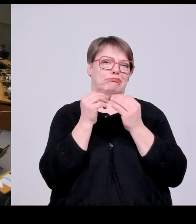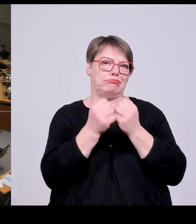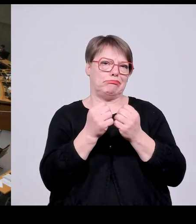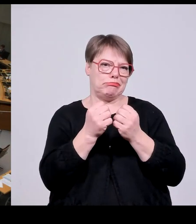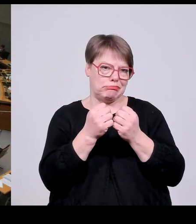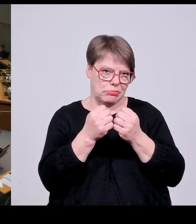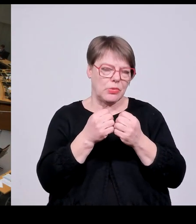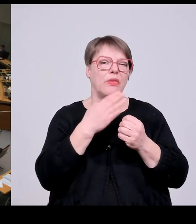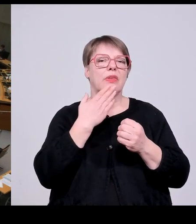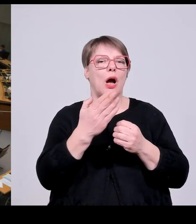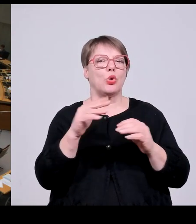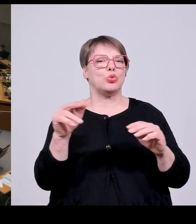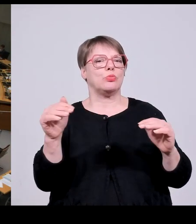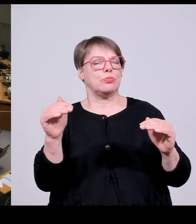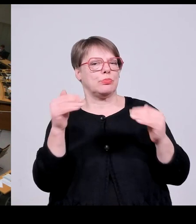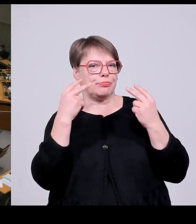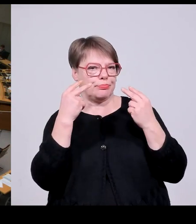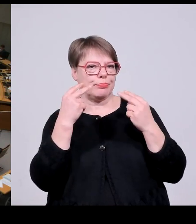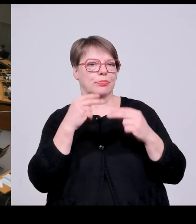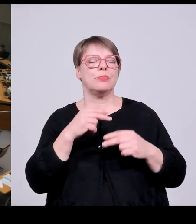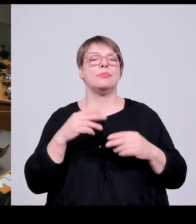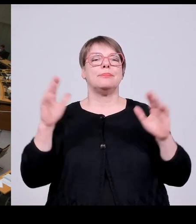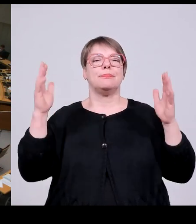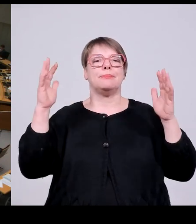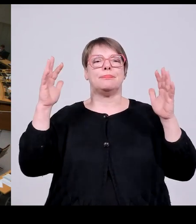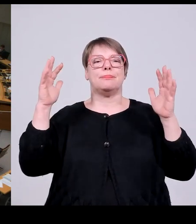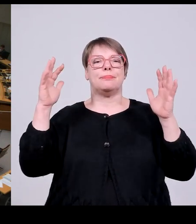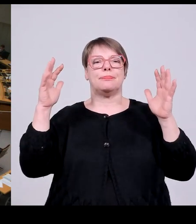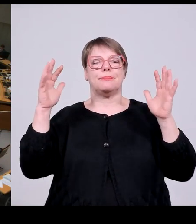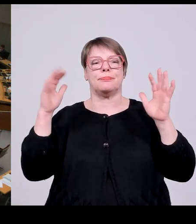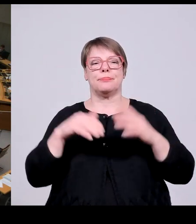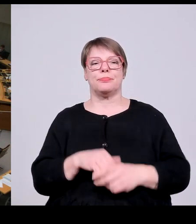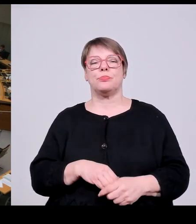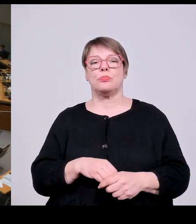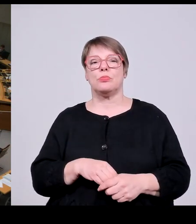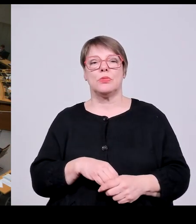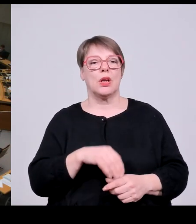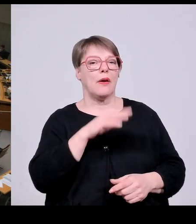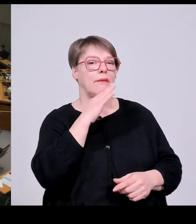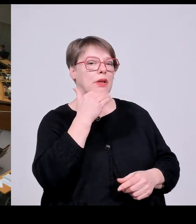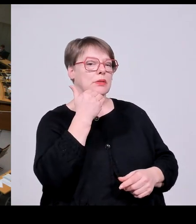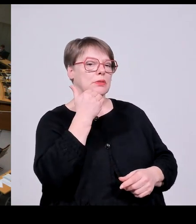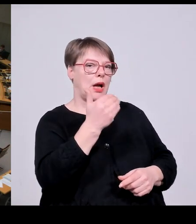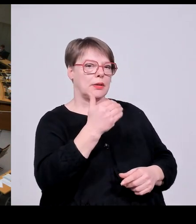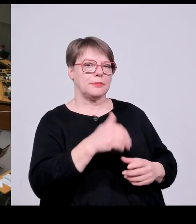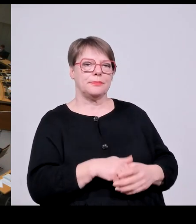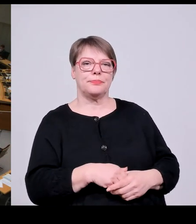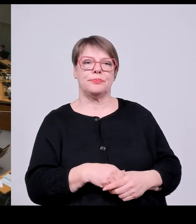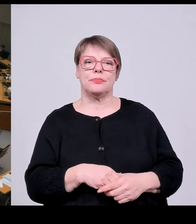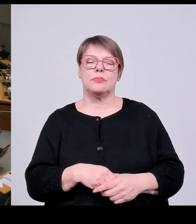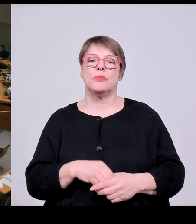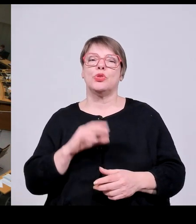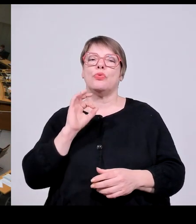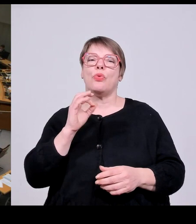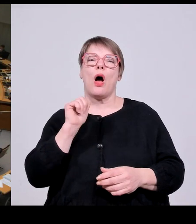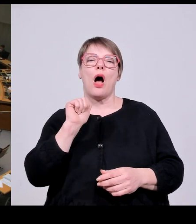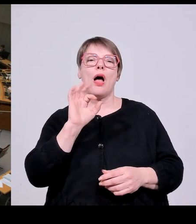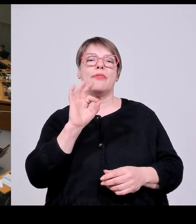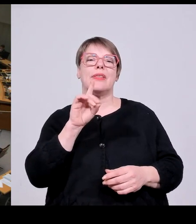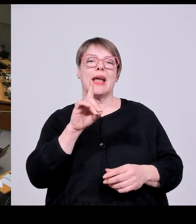(Rednerwechsel) Frau Präsidentin, meine sehr verehrten Damen und Herren, liebe Kollegen! Wir stehen vor einem Umstand, den es so in der Bundesrepublik Deutschland noch nie gegeben hat, Herr Hochgräbe,